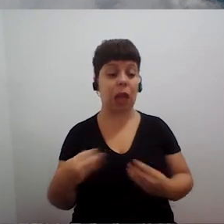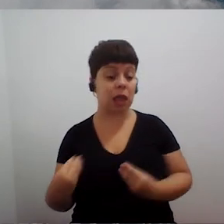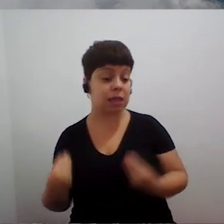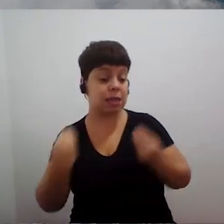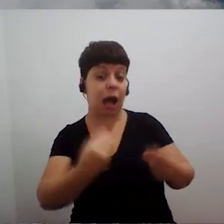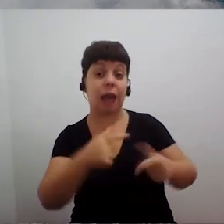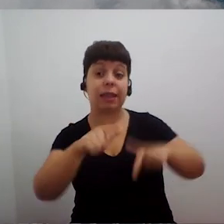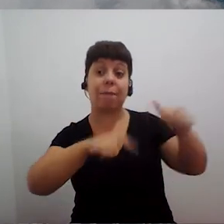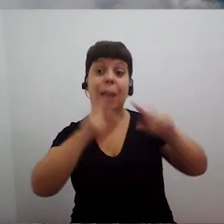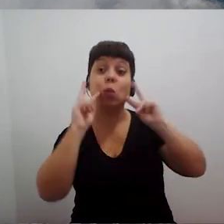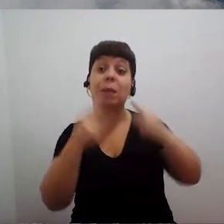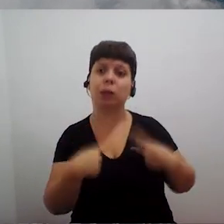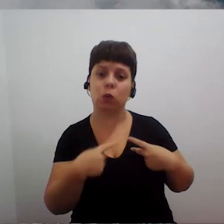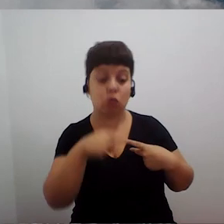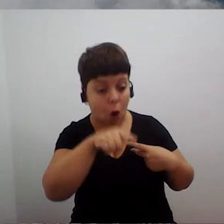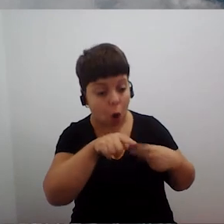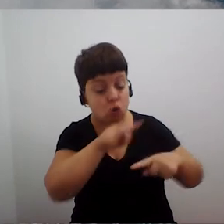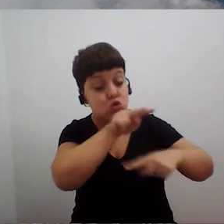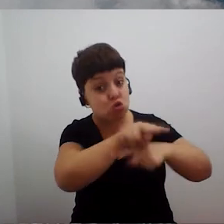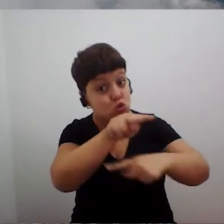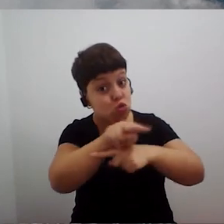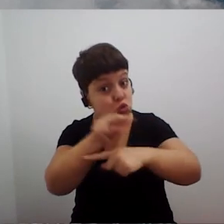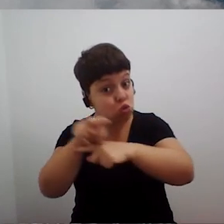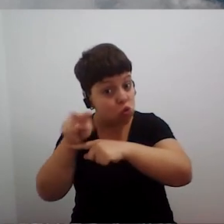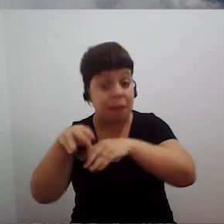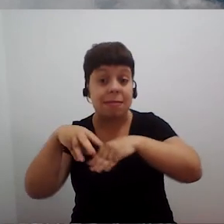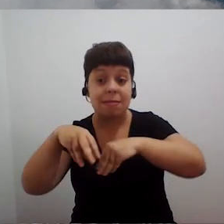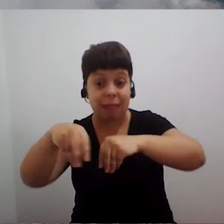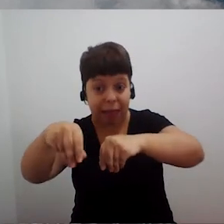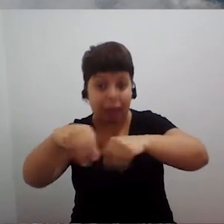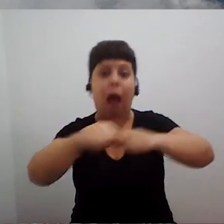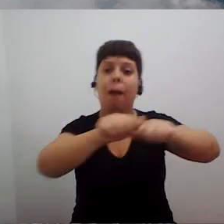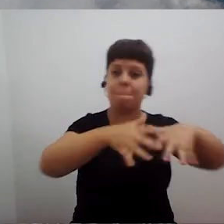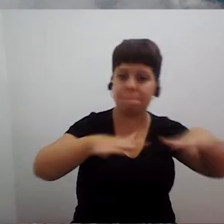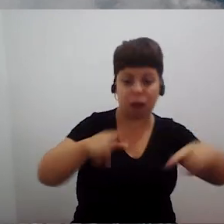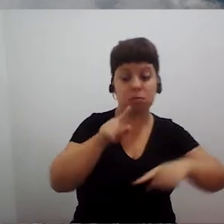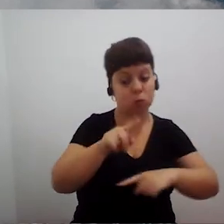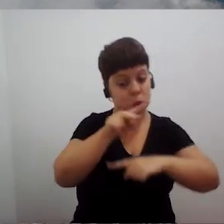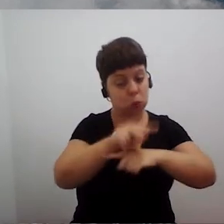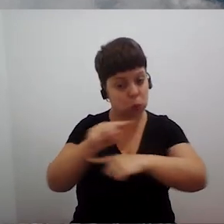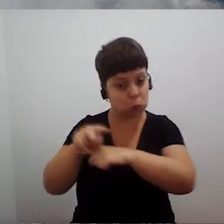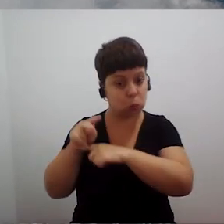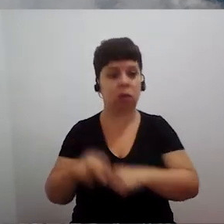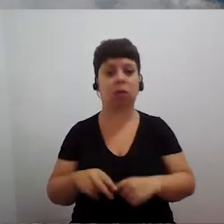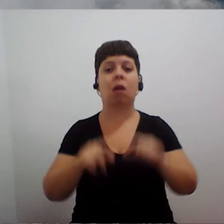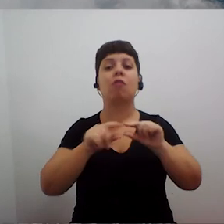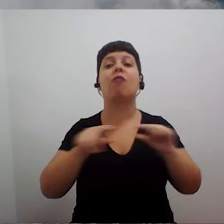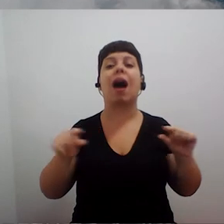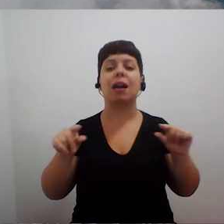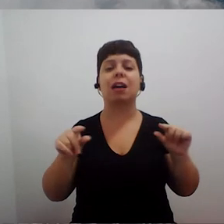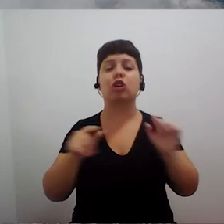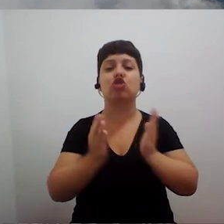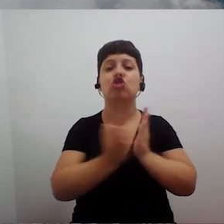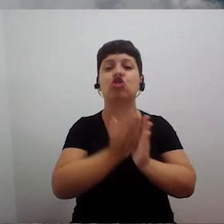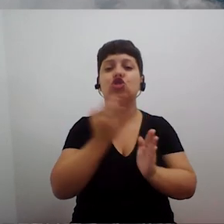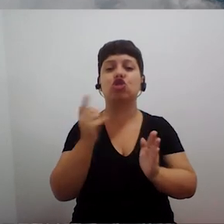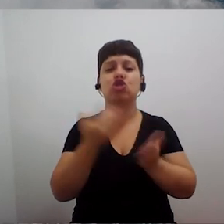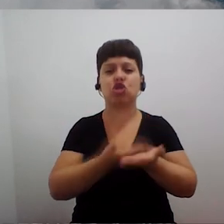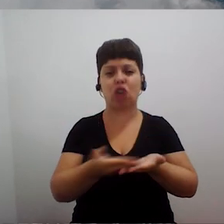humanidade de cuidar tanto da Terra quanto dos mares, isso foi explícito em Gênesis 1 e também